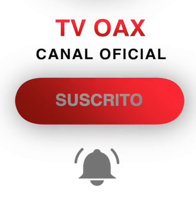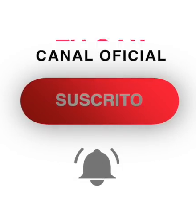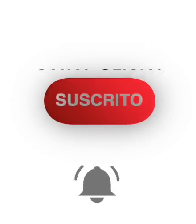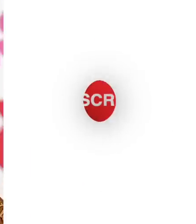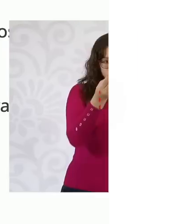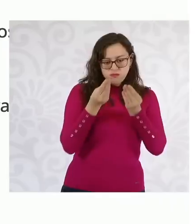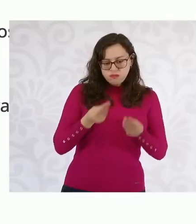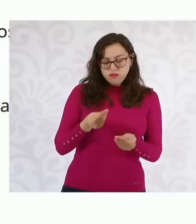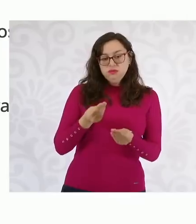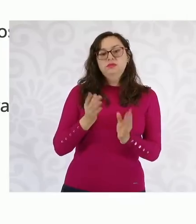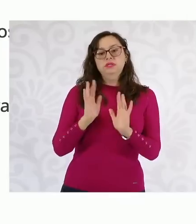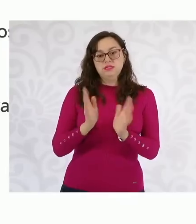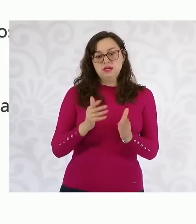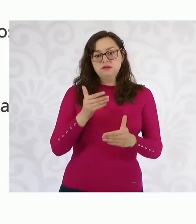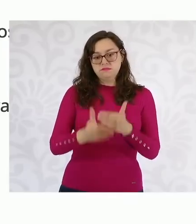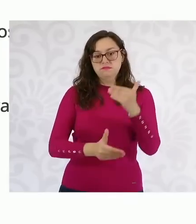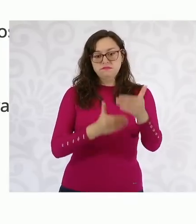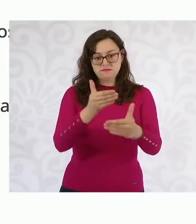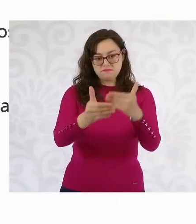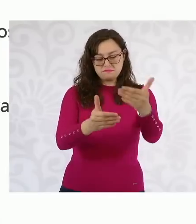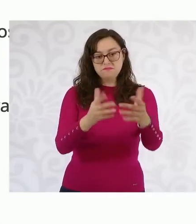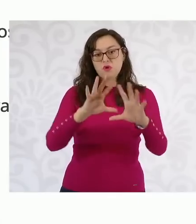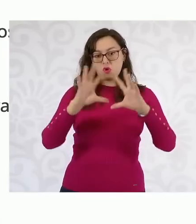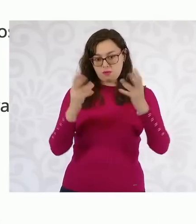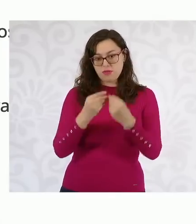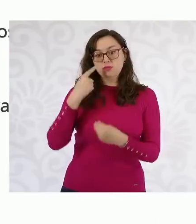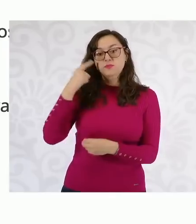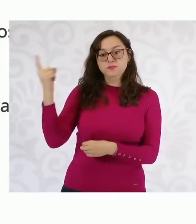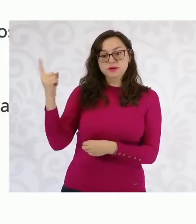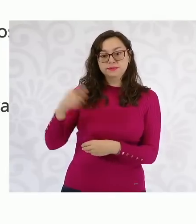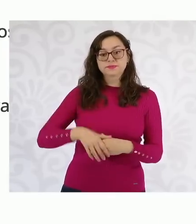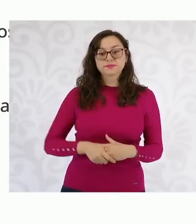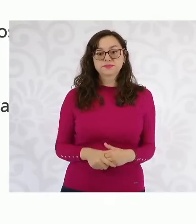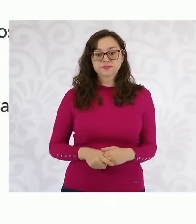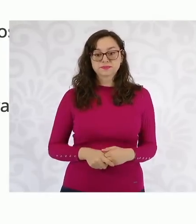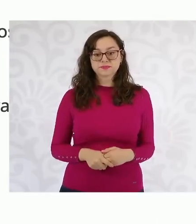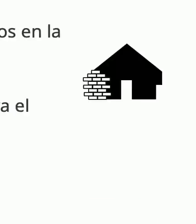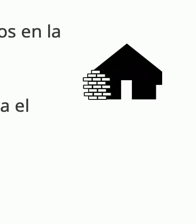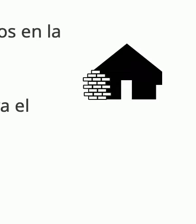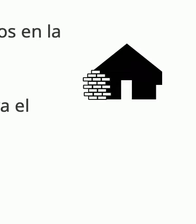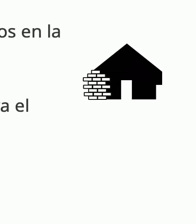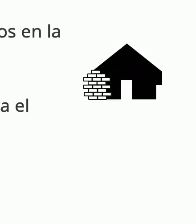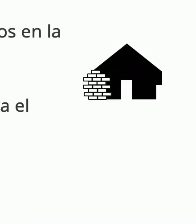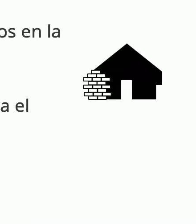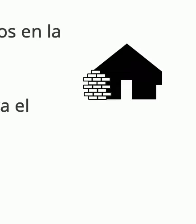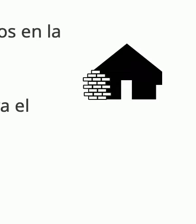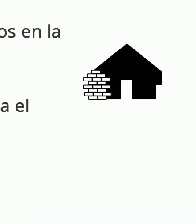importante para la asignación de las 100000 acciones de mejoramiento de vivienda para el